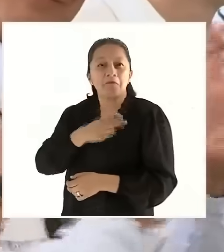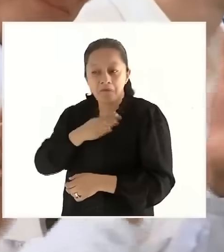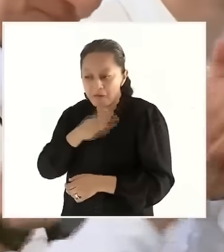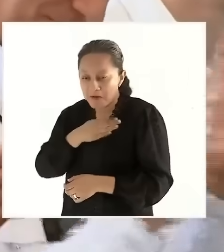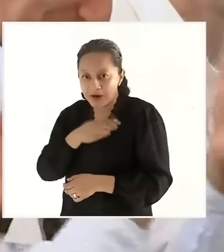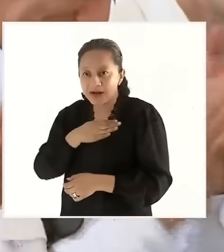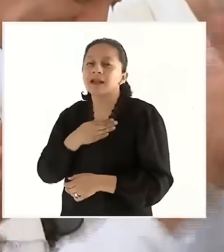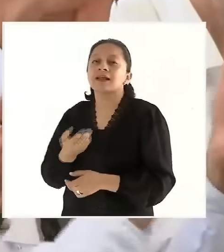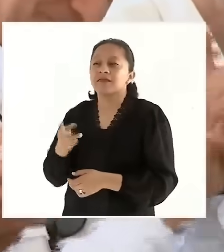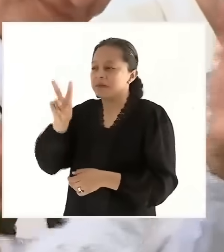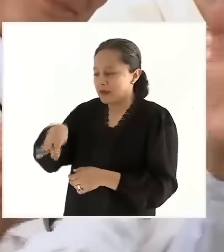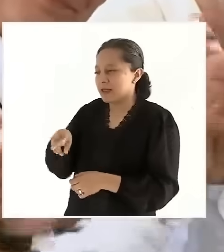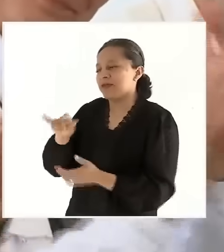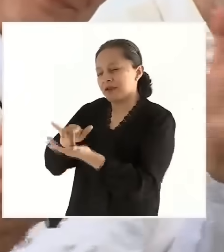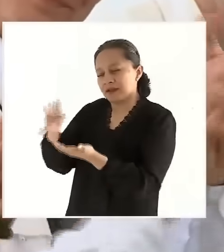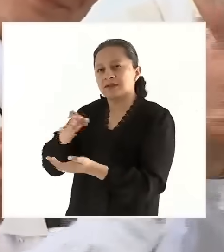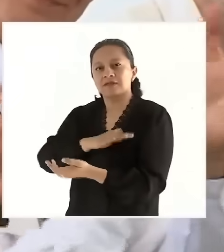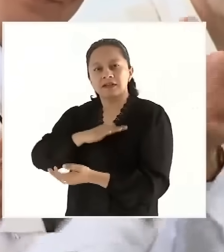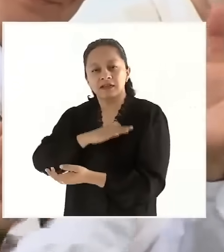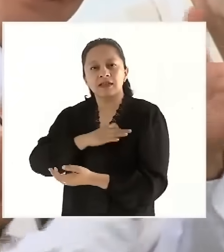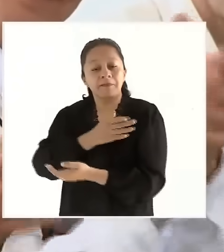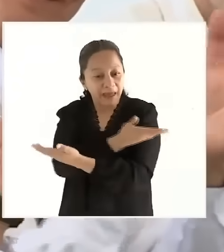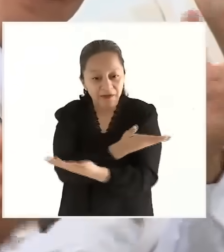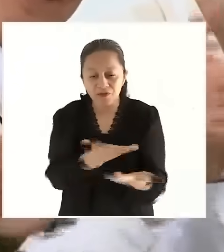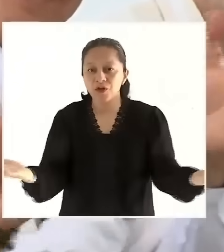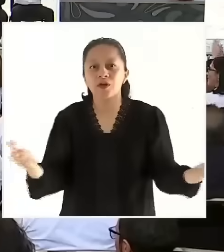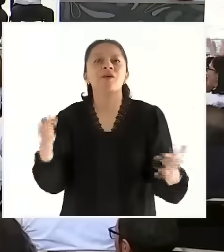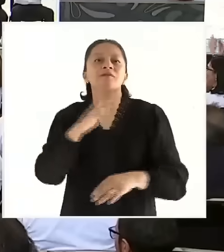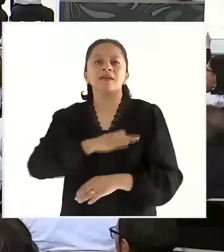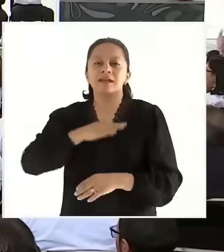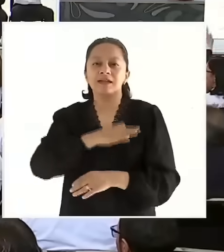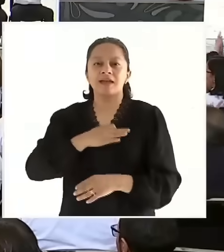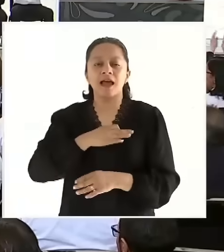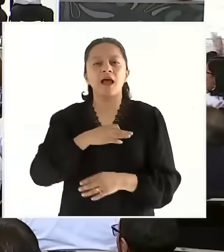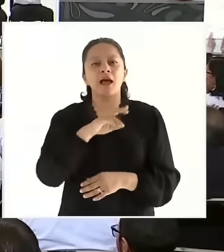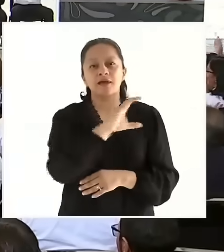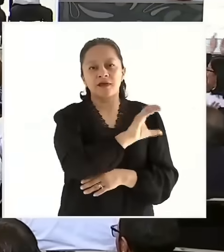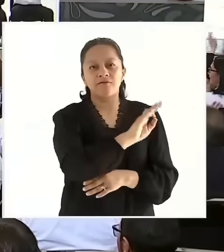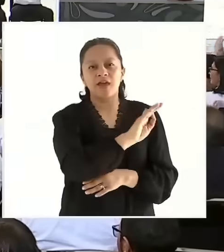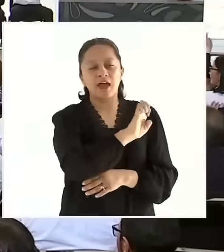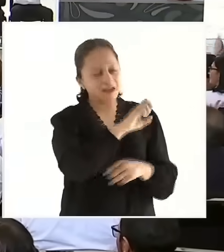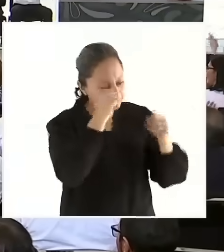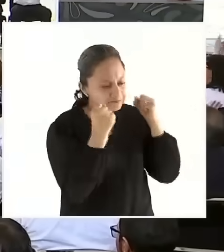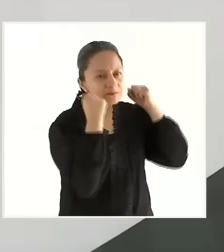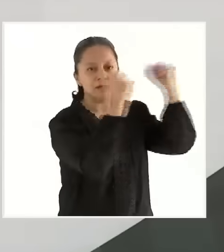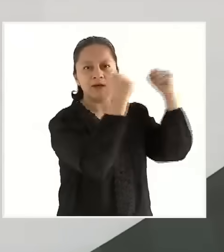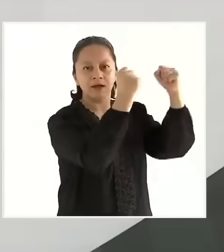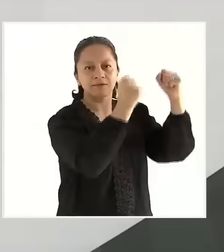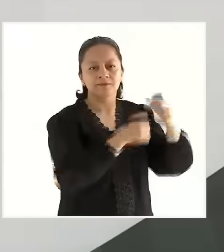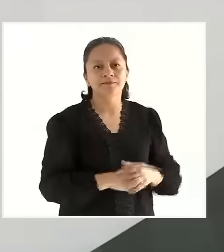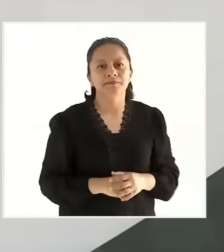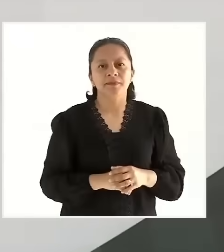Emilia. Gracias a todas y a todos. Que viva la Comisión Federal de Electricidad. Que vivan las y